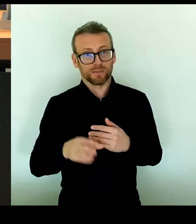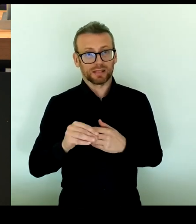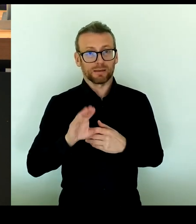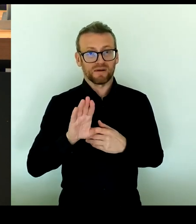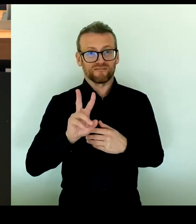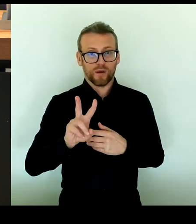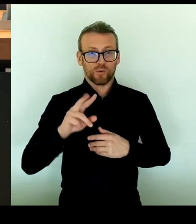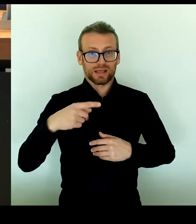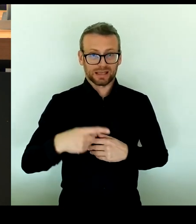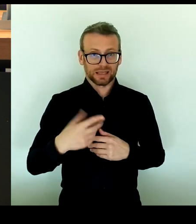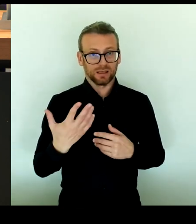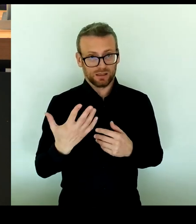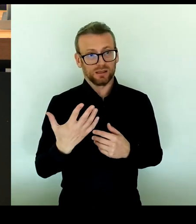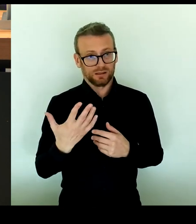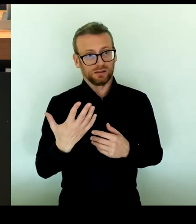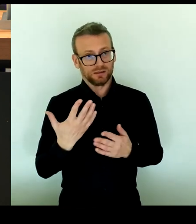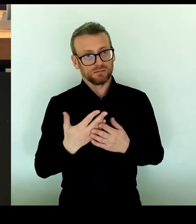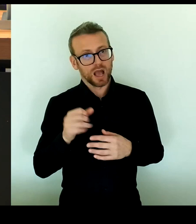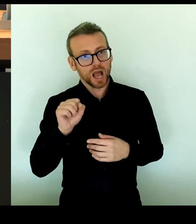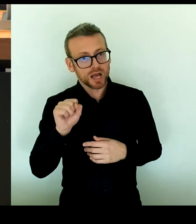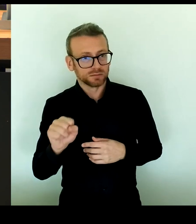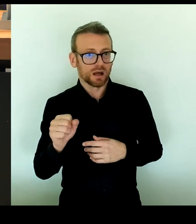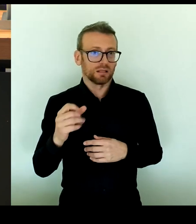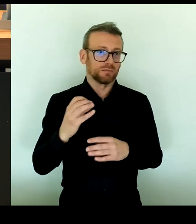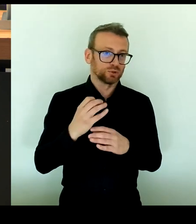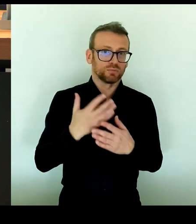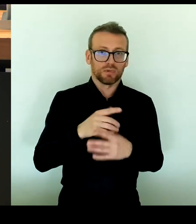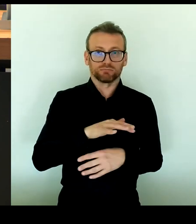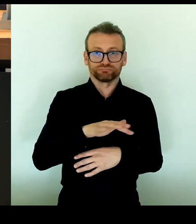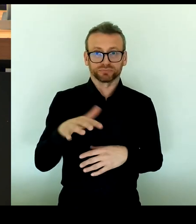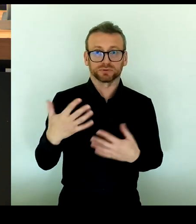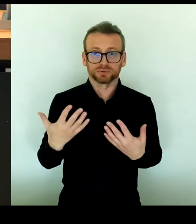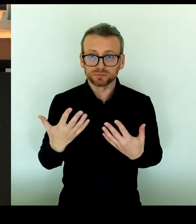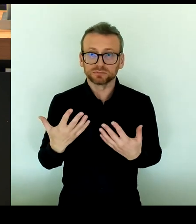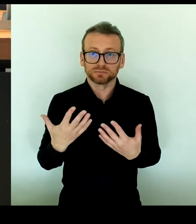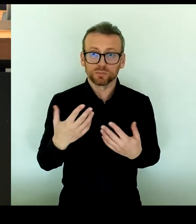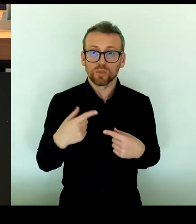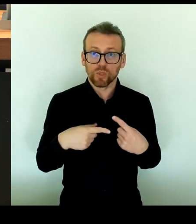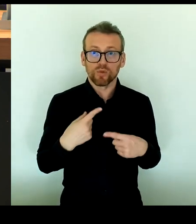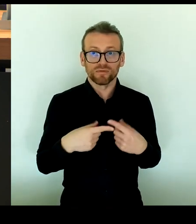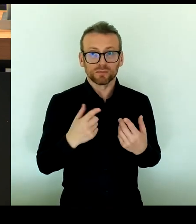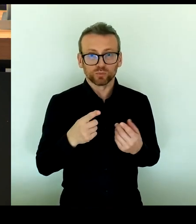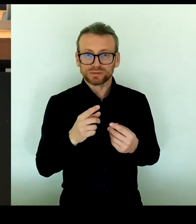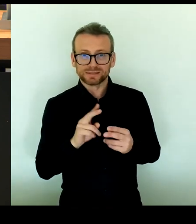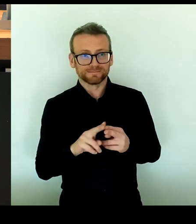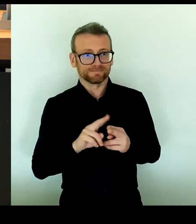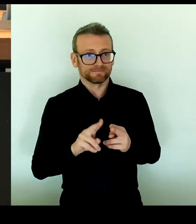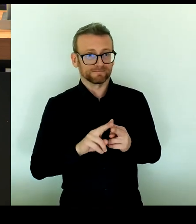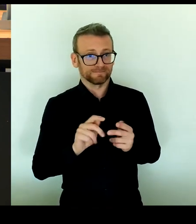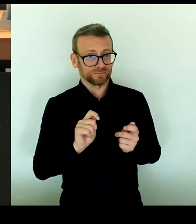Was ist die Zielstellung? Und dann muss ich zu guter Letzt noch einmal sagen, ein Punkt, der macht mich wirklich fassungslos.